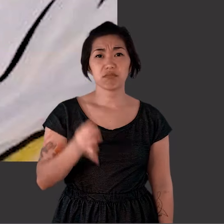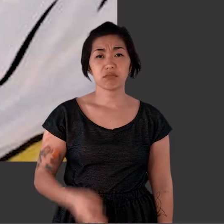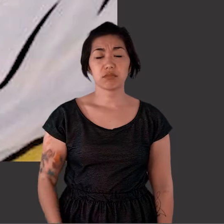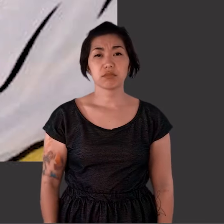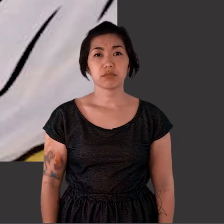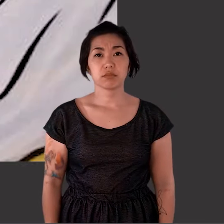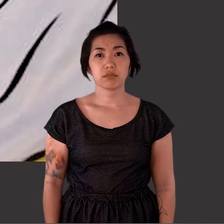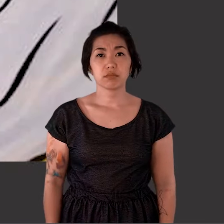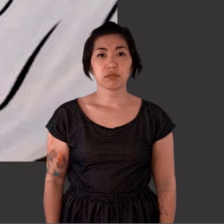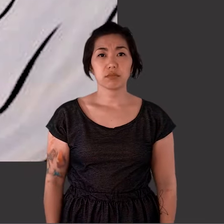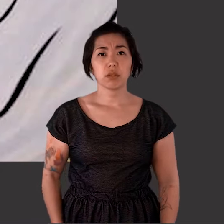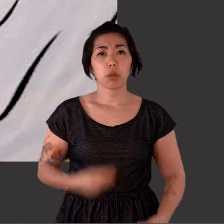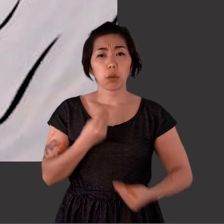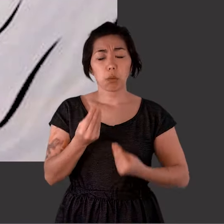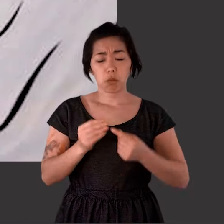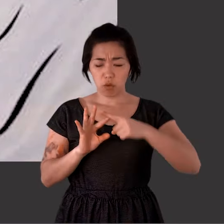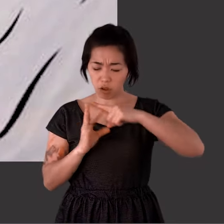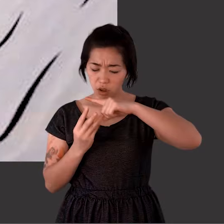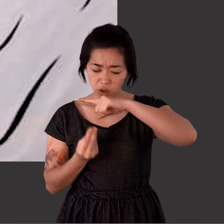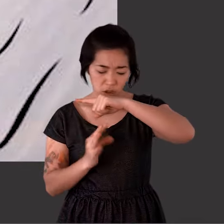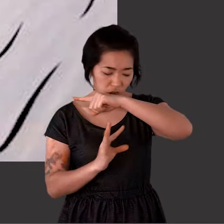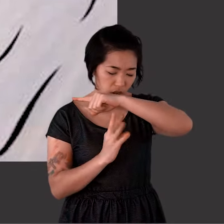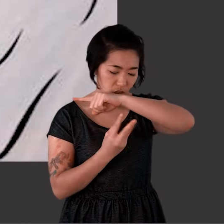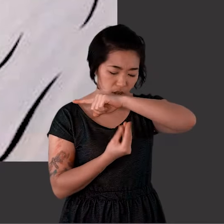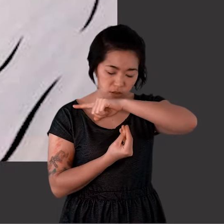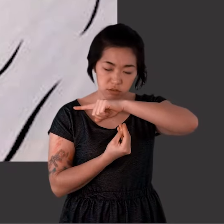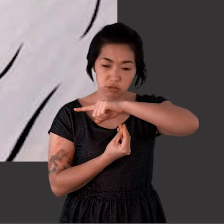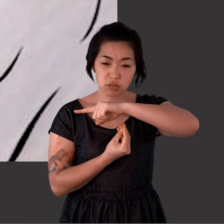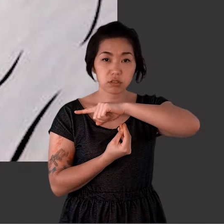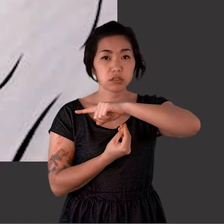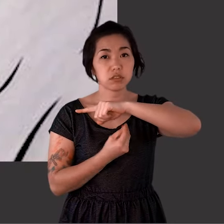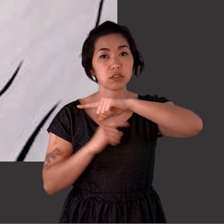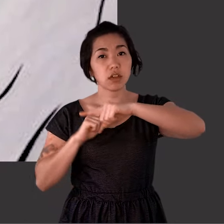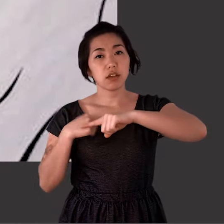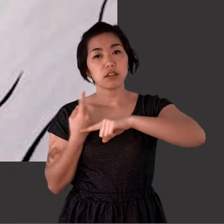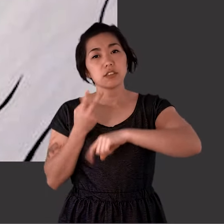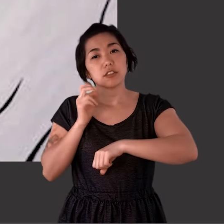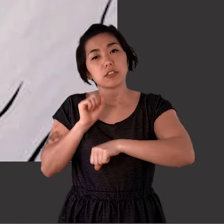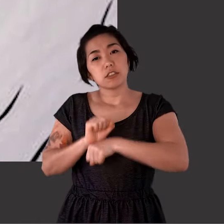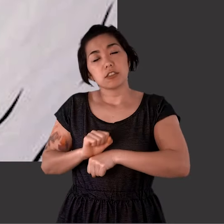Como casulos seguimos na espera do "por vir"